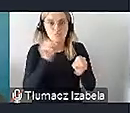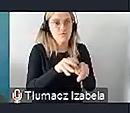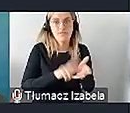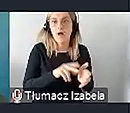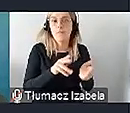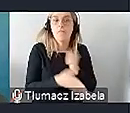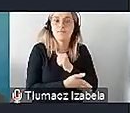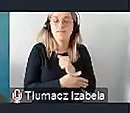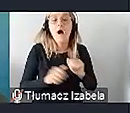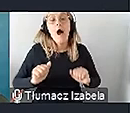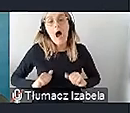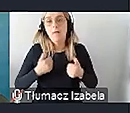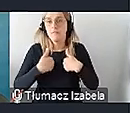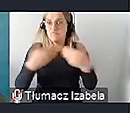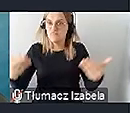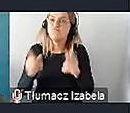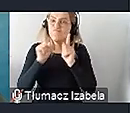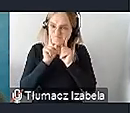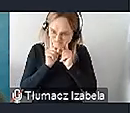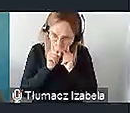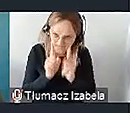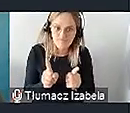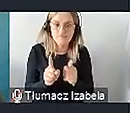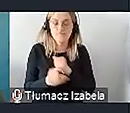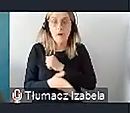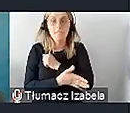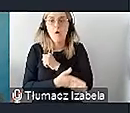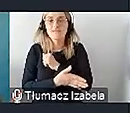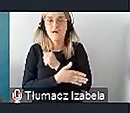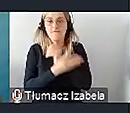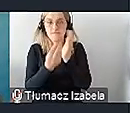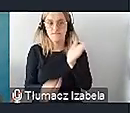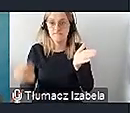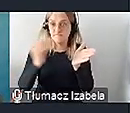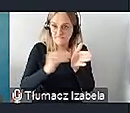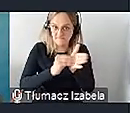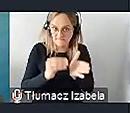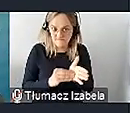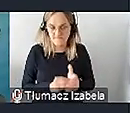Żeby udowodnić, że ta kurka powstała z podstawowych slajdów, zrobiłem taki rysunek